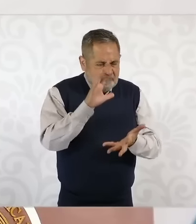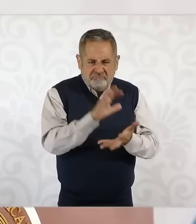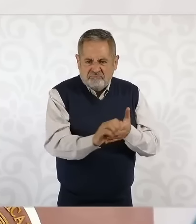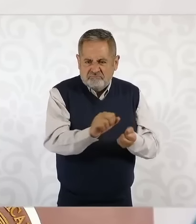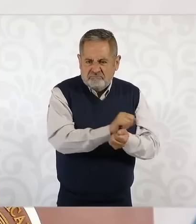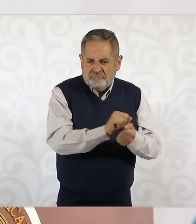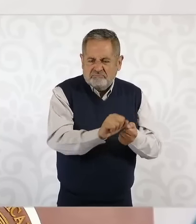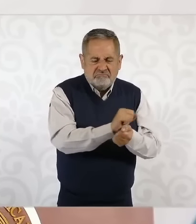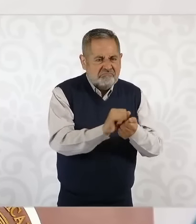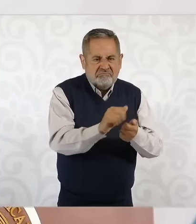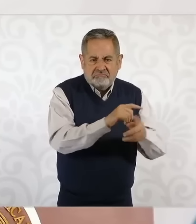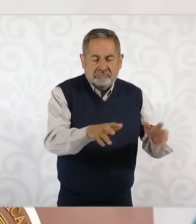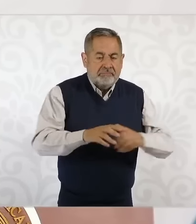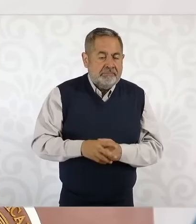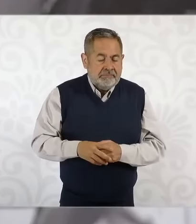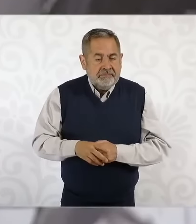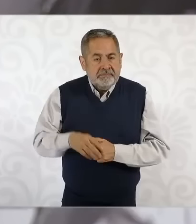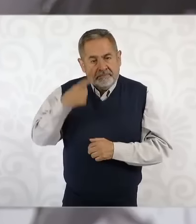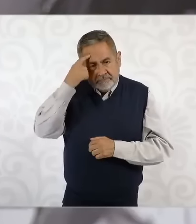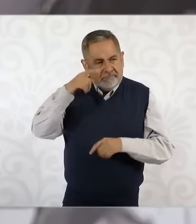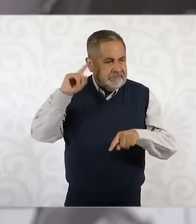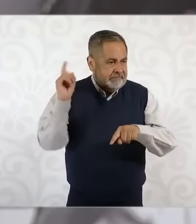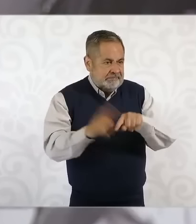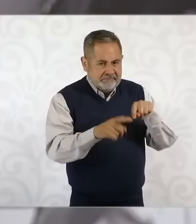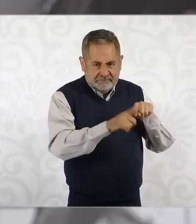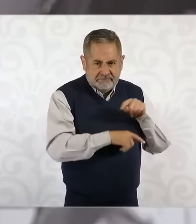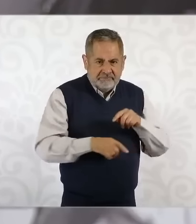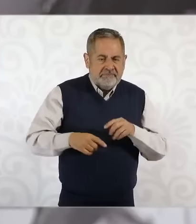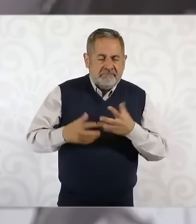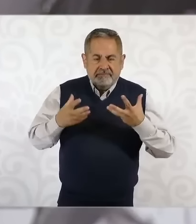cooperación internacional y combate a las organizaciones criminales transnacionales